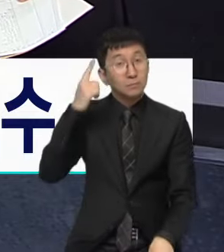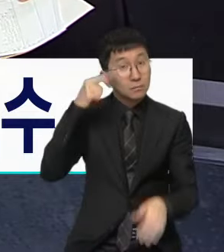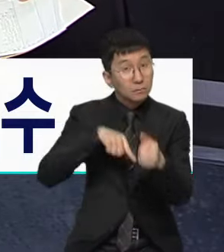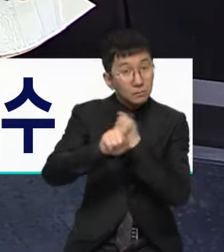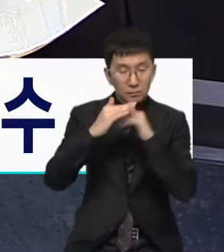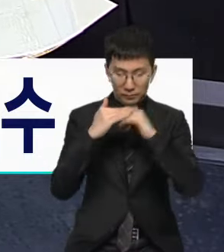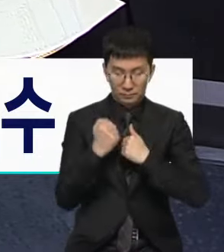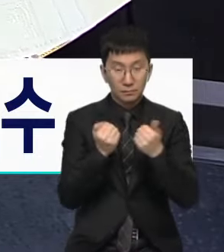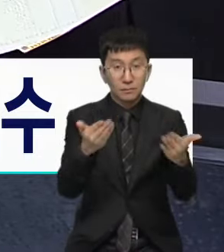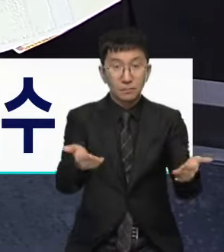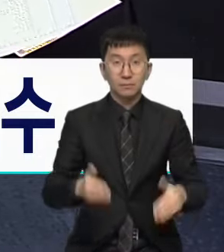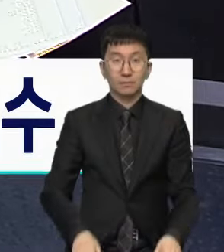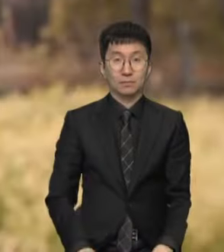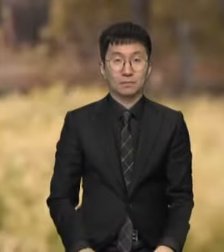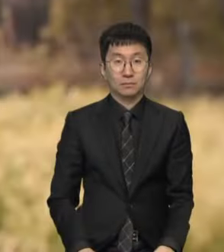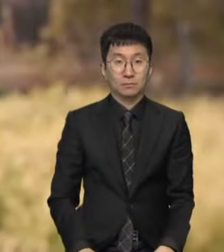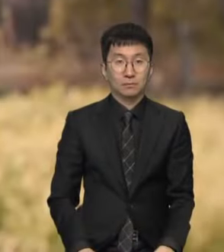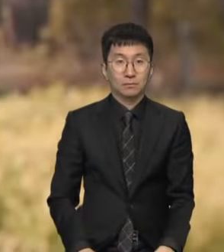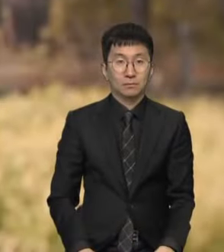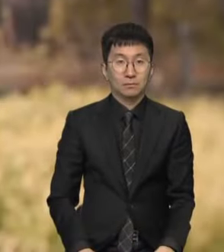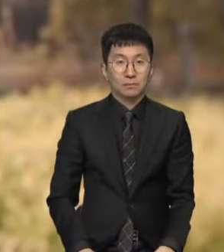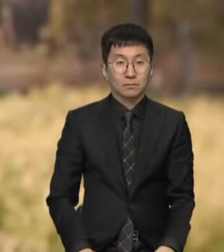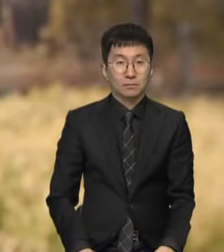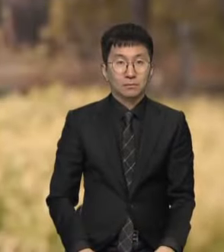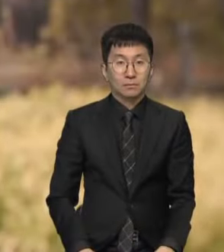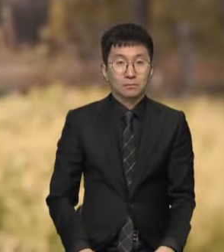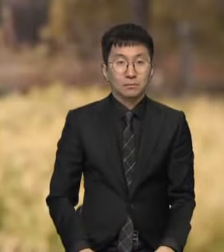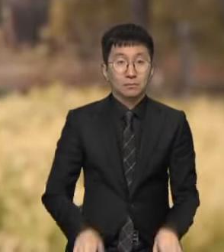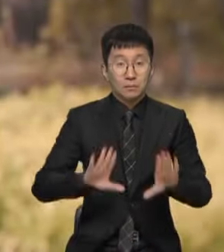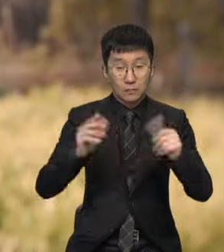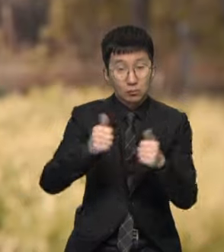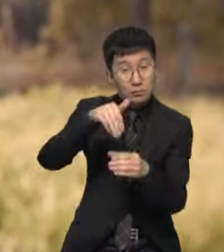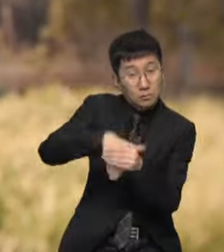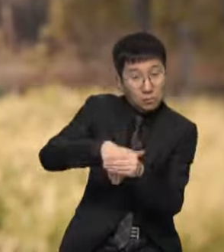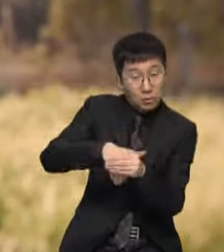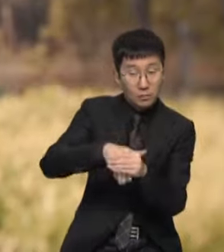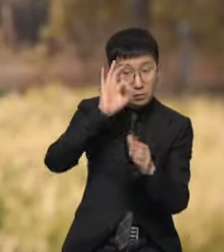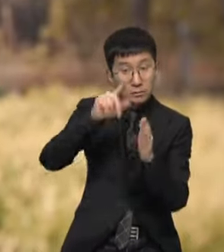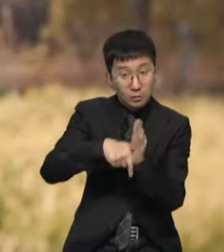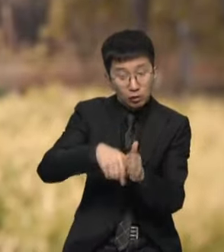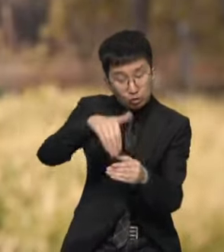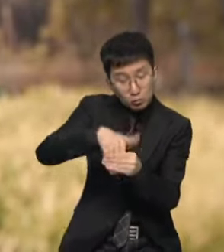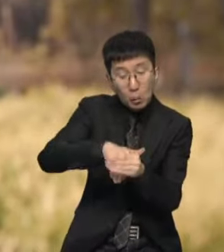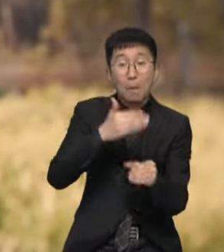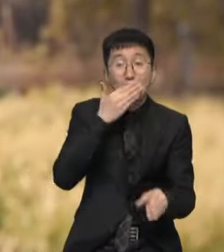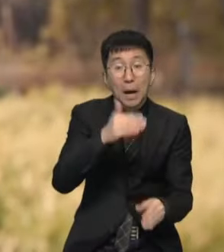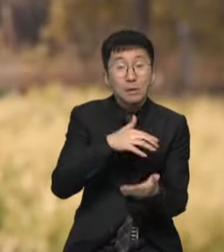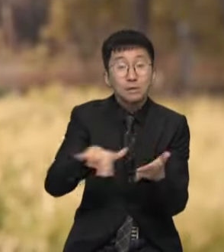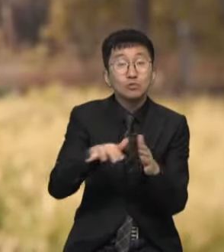그 이유를 김기태 기자가 짚어봤습니다. (기자) 이번 총선 전체 유권자 수는 4,428만여 명.